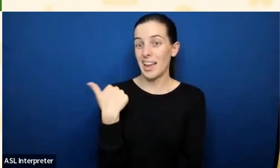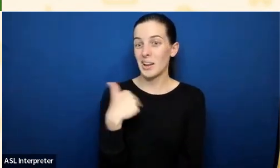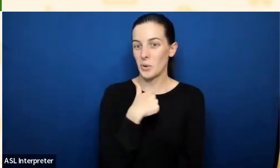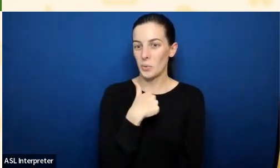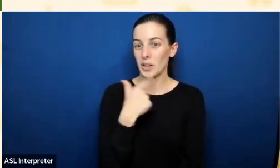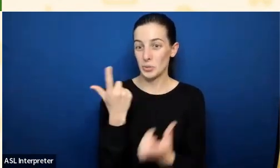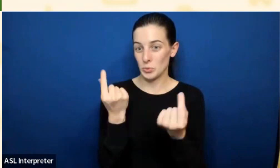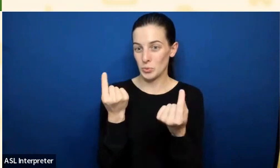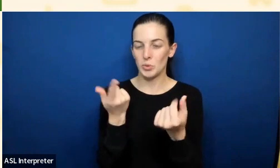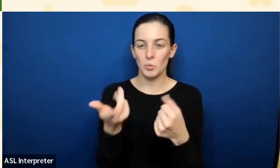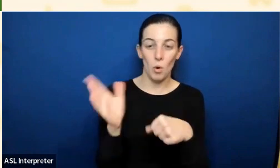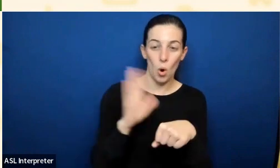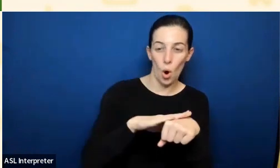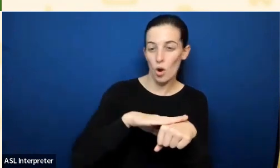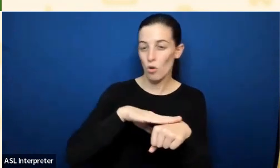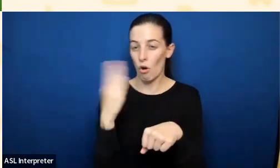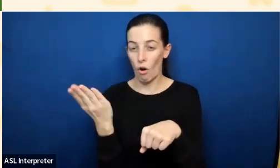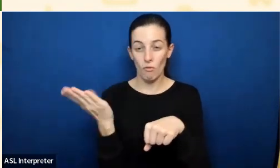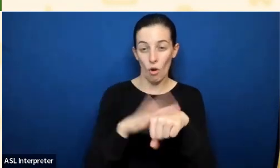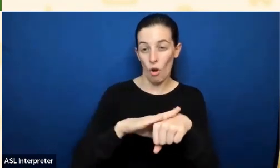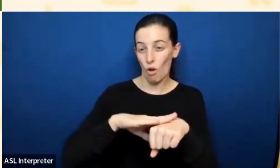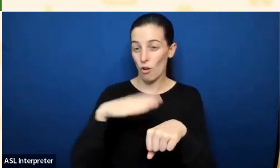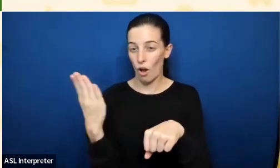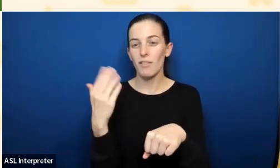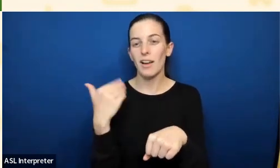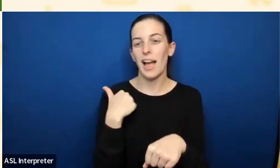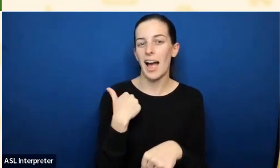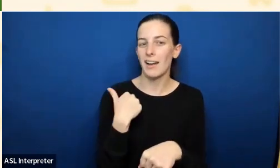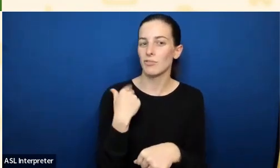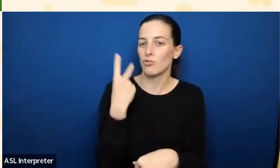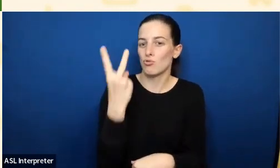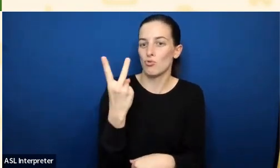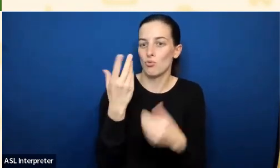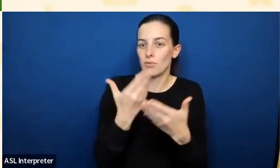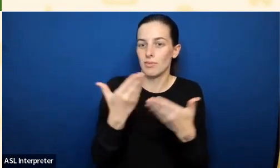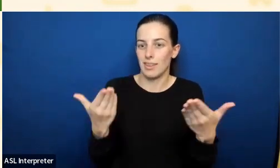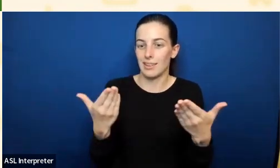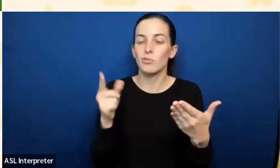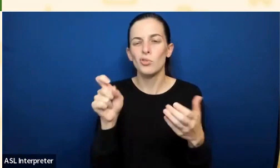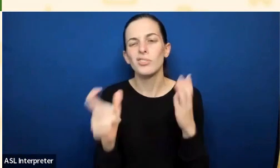y nuestro botón tendrá dos estados con los que trabajaremos. Técnicamente, podrías tener dos botones, pero en nuestro caso,